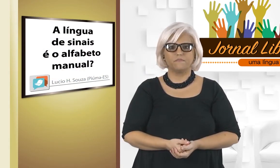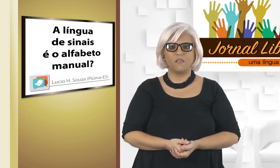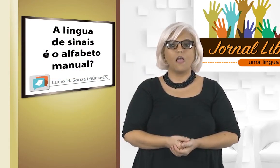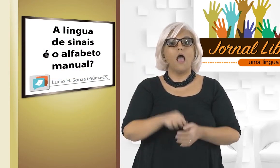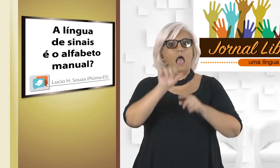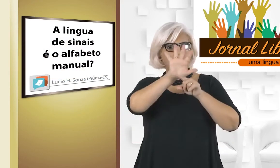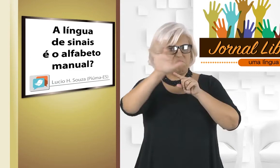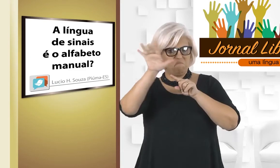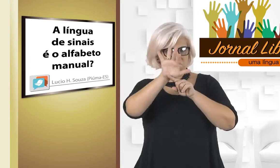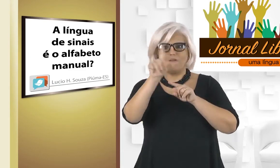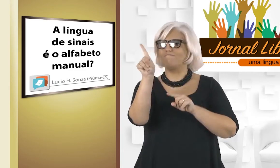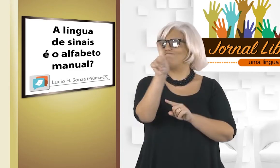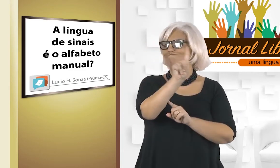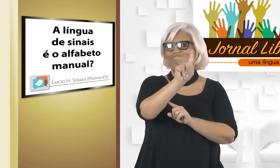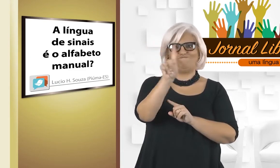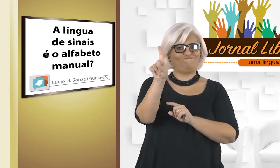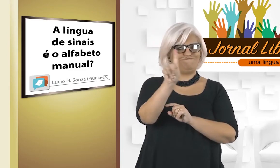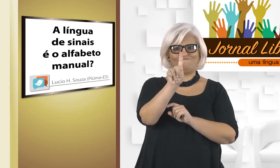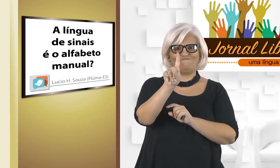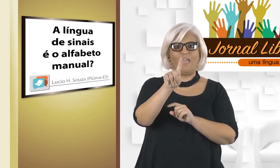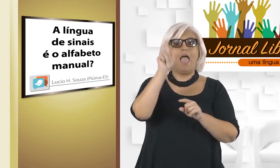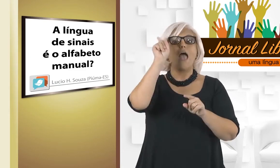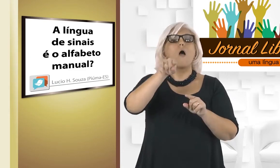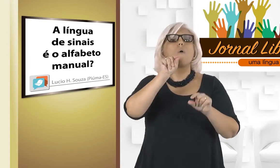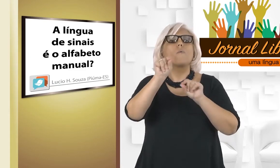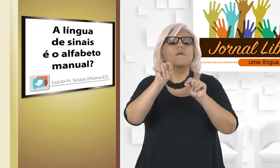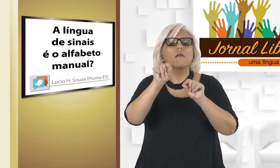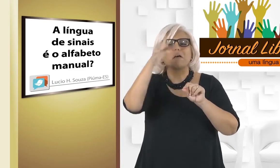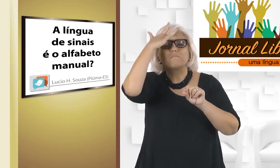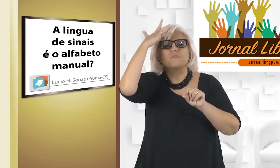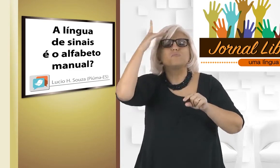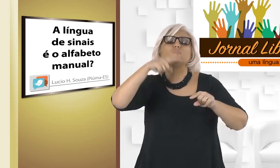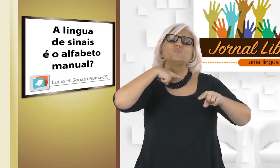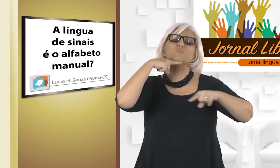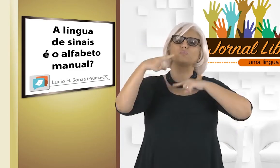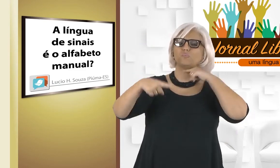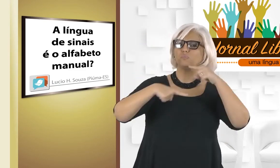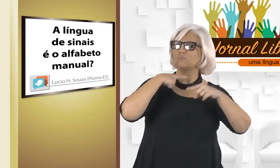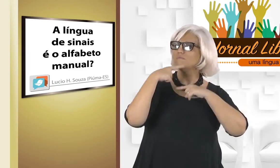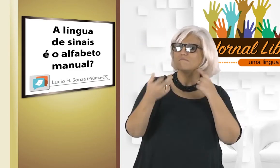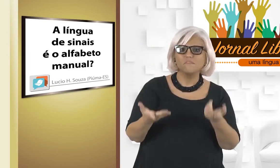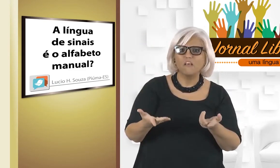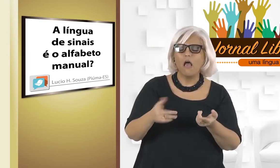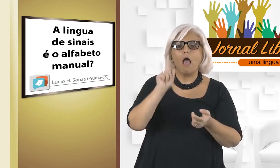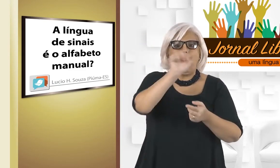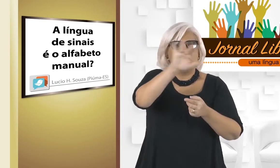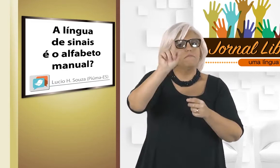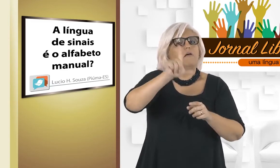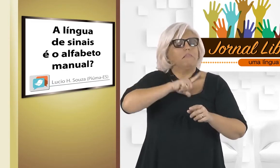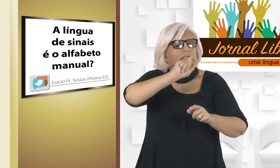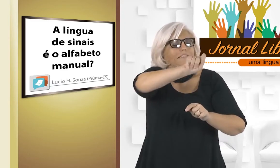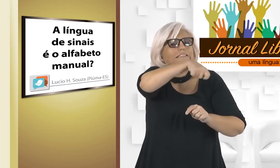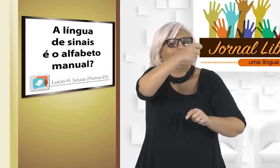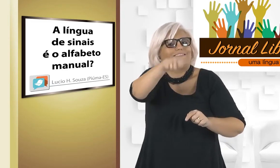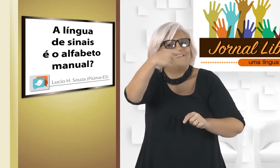(A língua de sinais não é) As pessoas às vezes têm muitas dúvidas sobre isso.